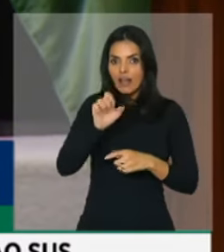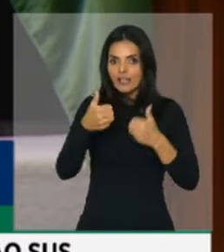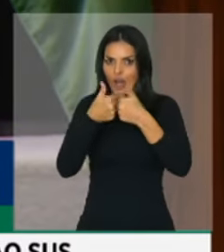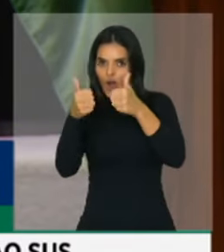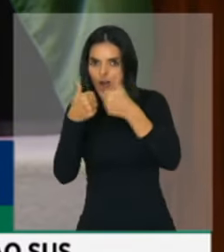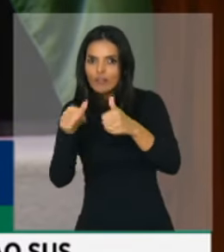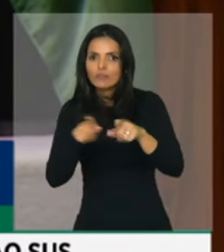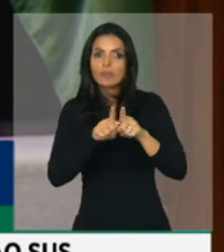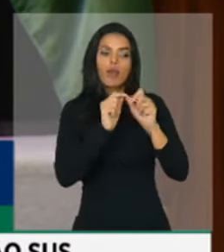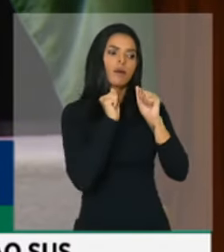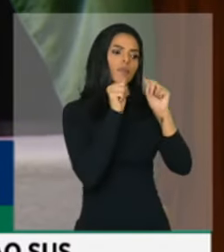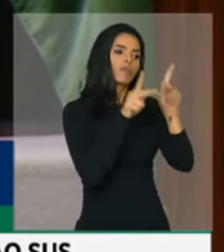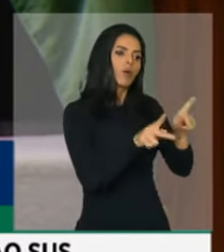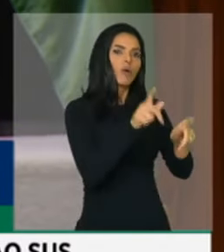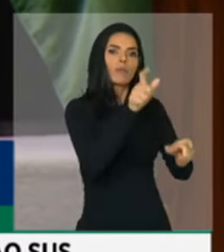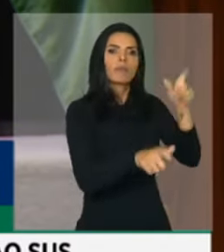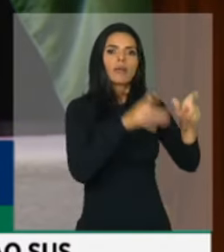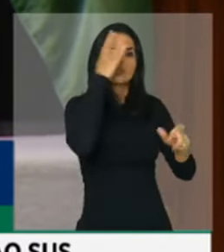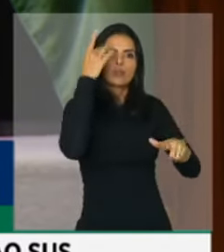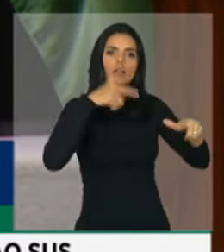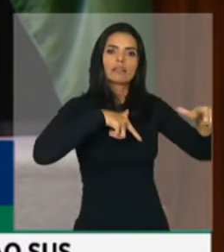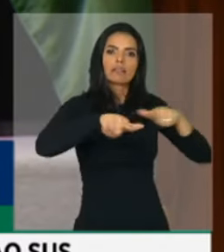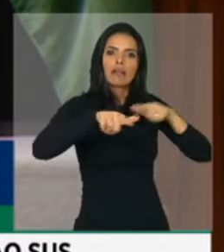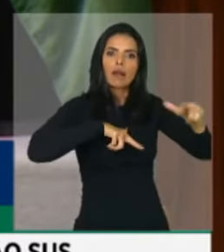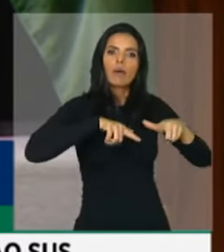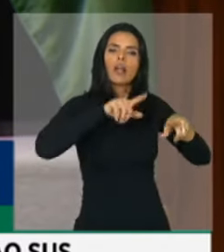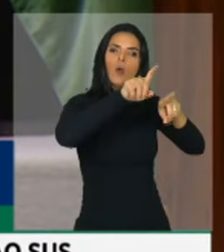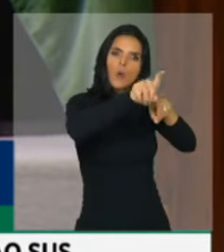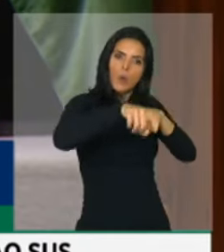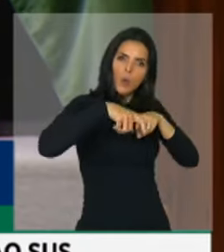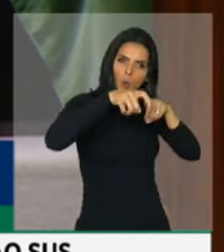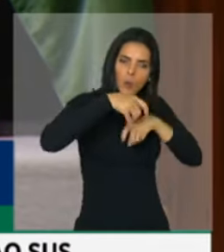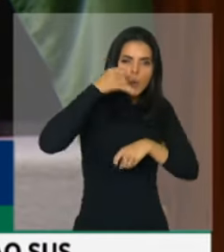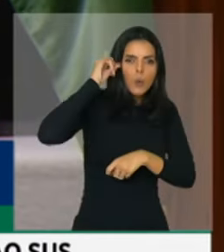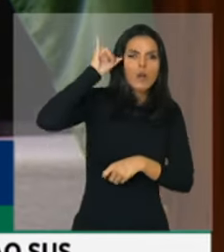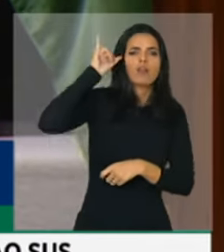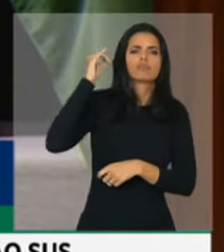ANOS DIFÍCEIS PARA A ECONOMIA MUNDIAL, SOB A LIDERANÇA DE DOUTOR ULYSSES FIZEMOS A